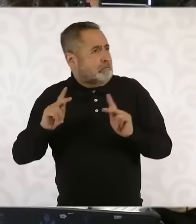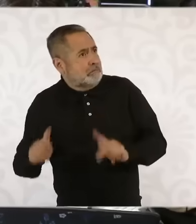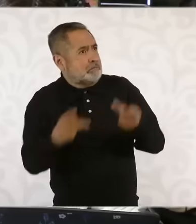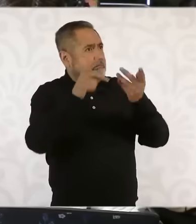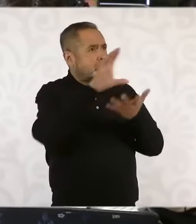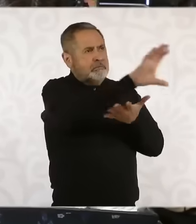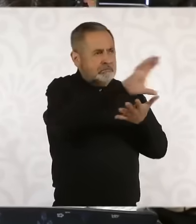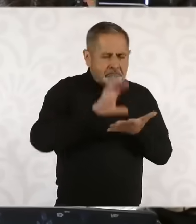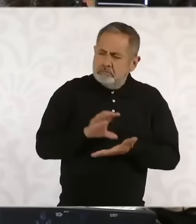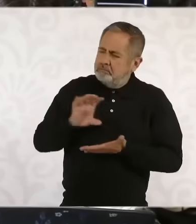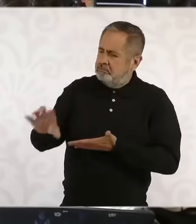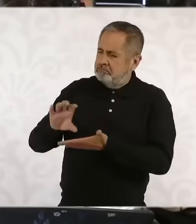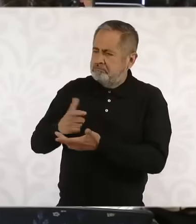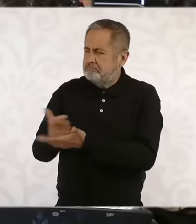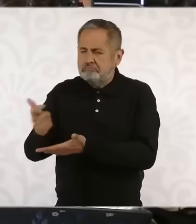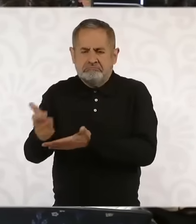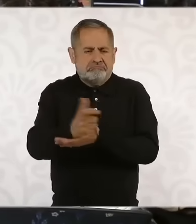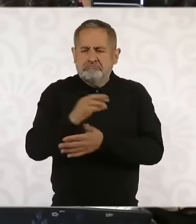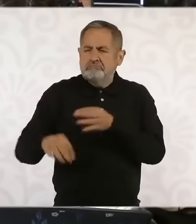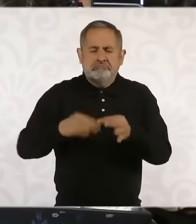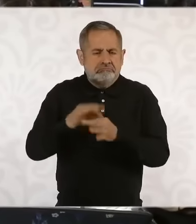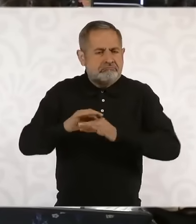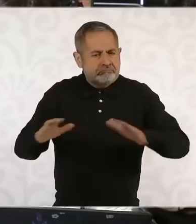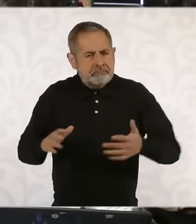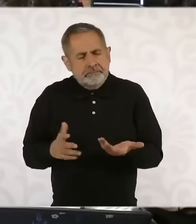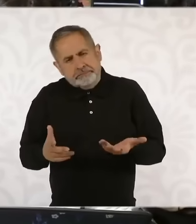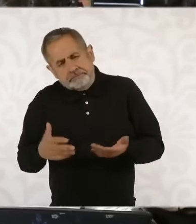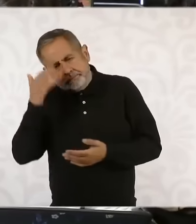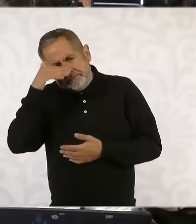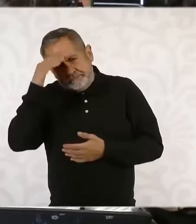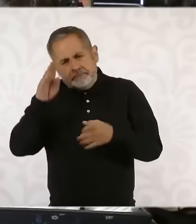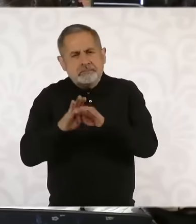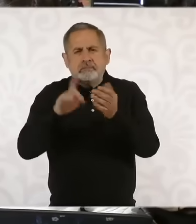si tiene información al respecto y si al término del año vamos a poder tener esta buena noticia